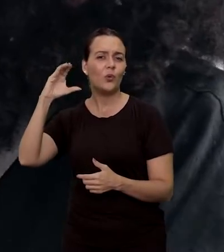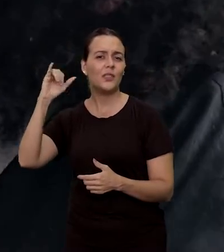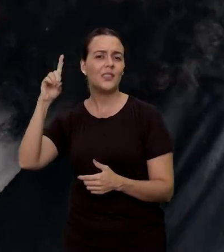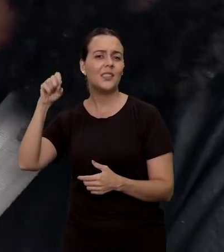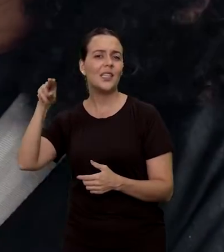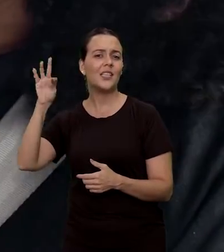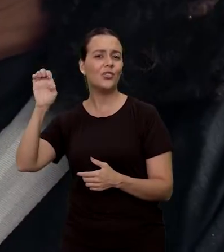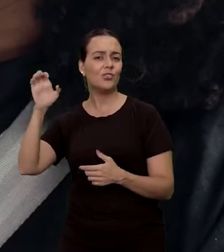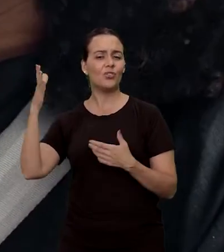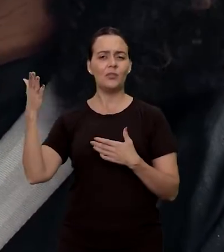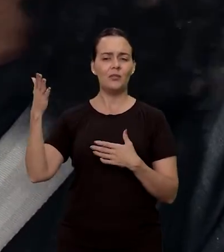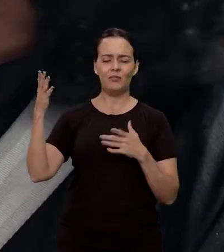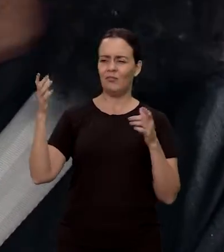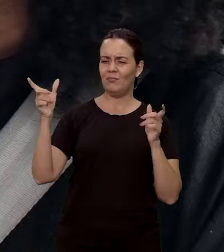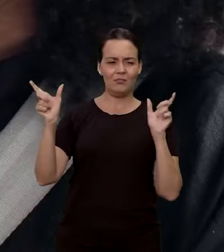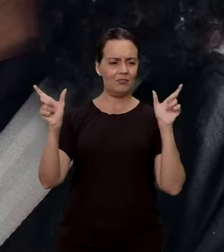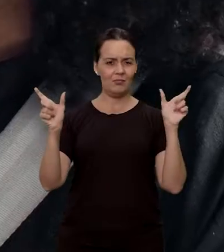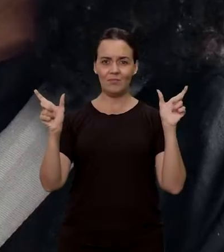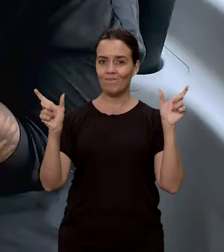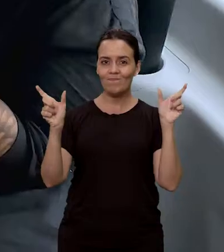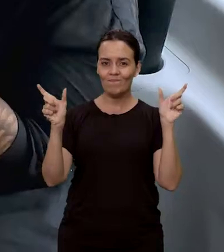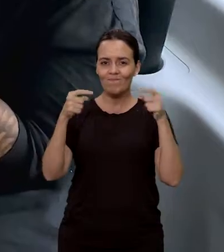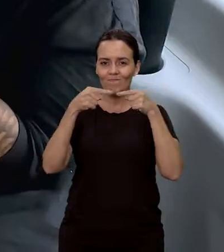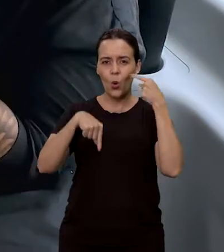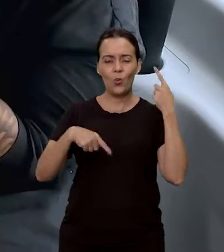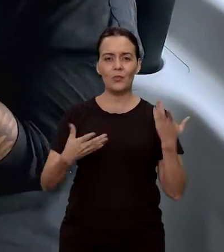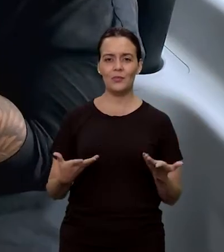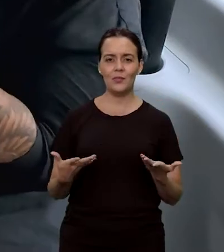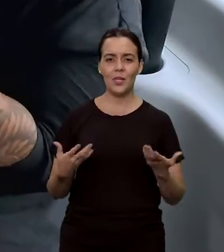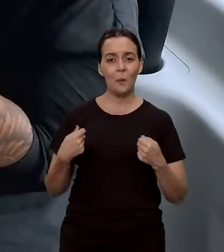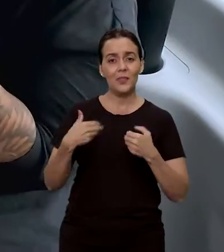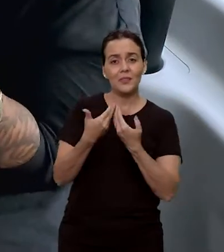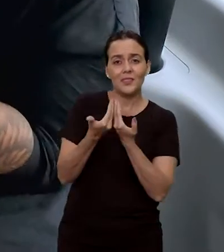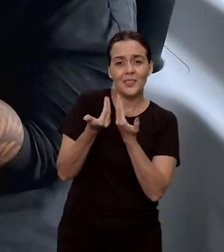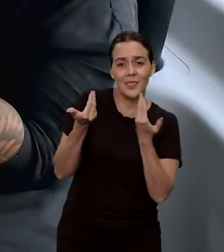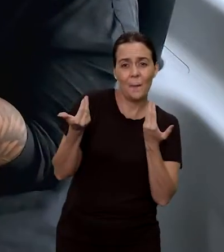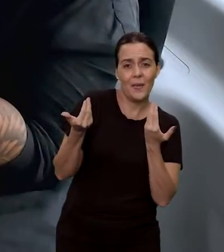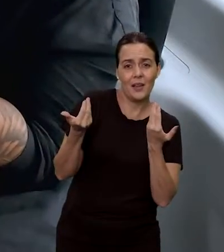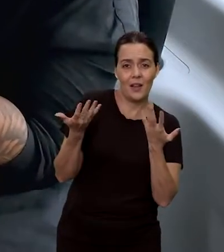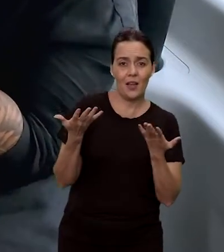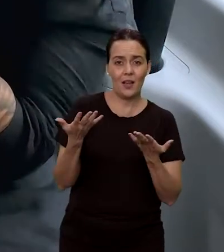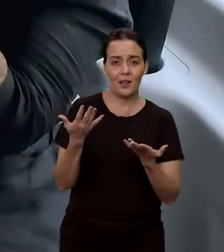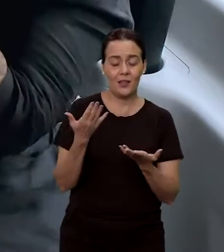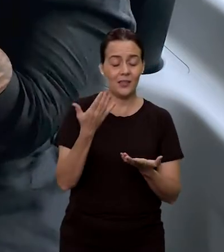atravessado por esse processo filosófico ocidental, que é uma forma e uma maneira de produzir filosofia,